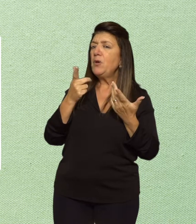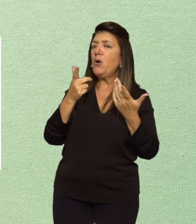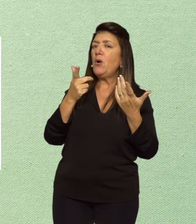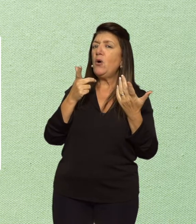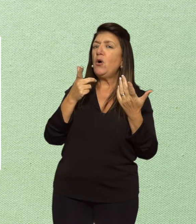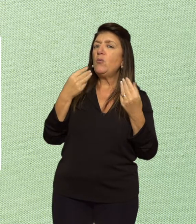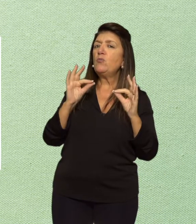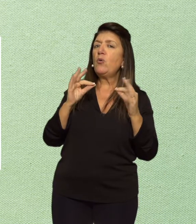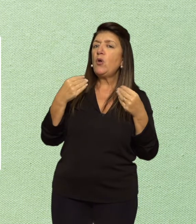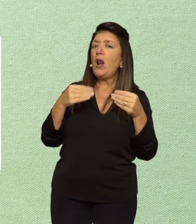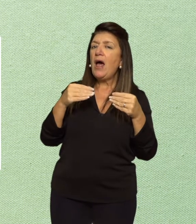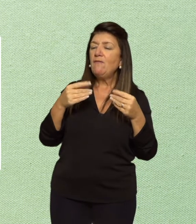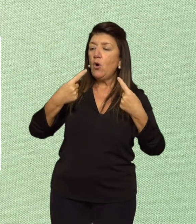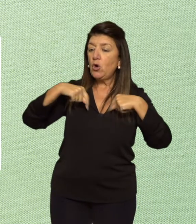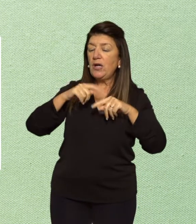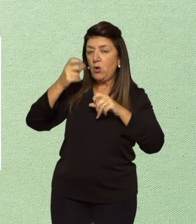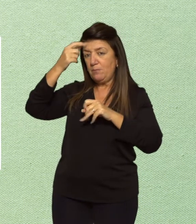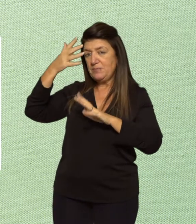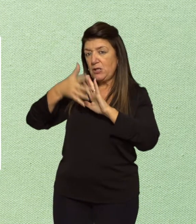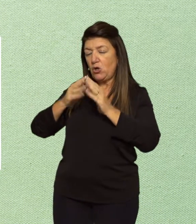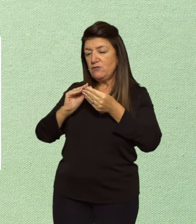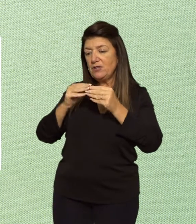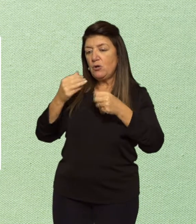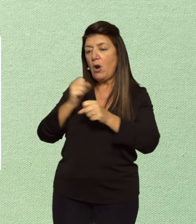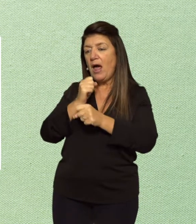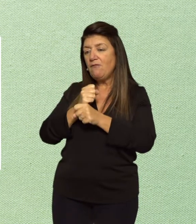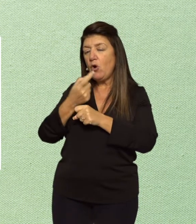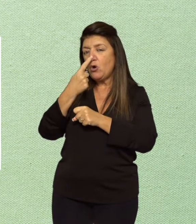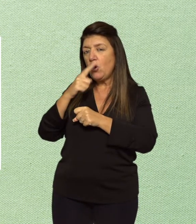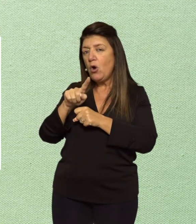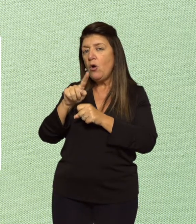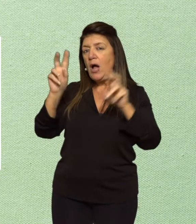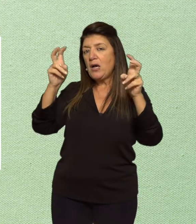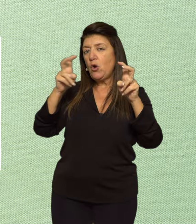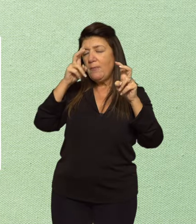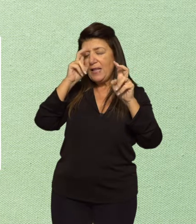fa, che facciamo noi psicologi, consiste proprio in questo. Nel senso che tante volte il trauma